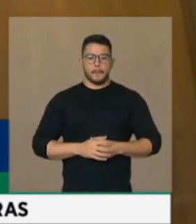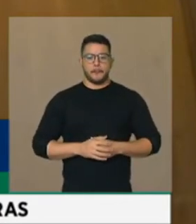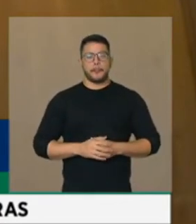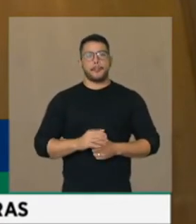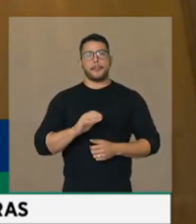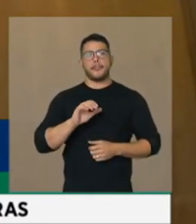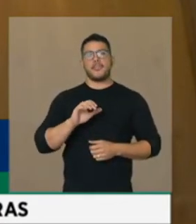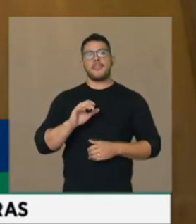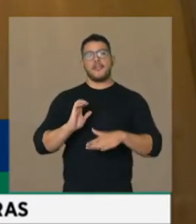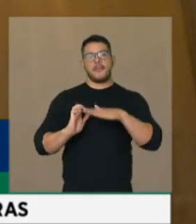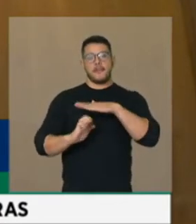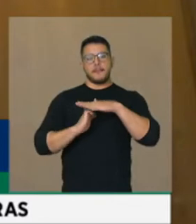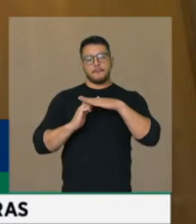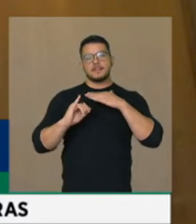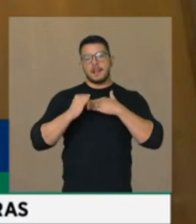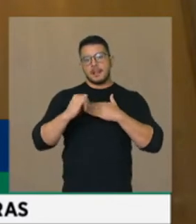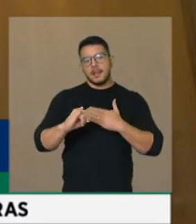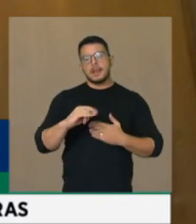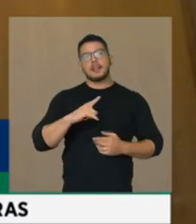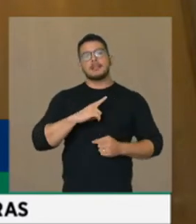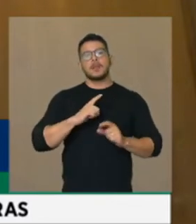PRESSUPOSTOS CONSTITUCIONAIS O TEXTO ELE TEM PROBLEMAS